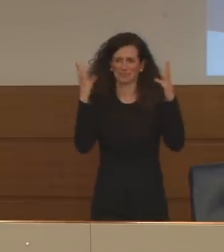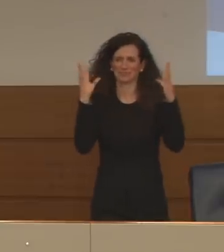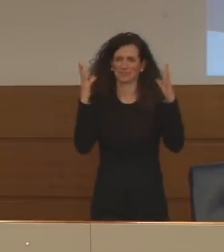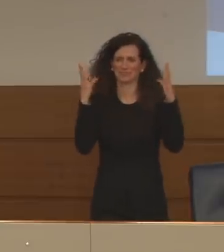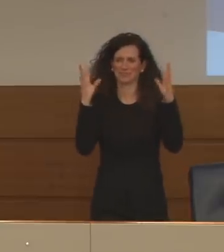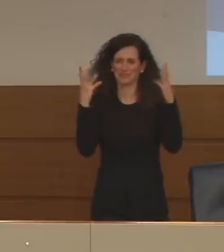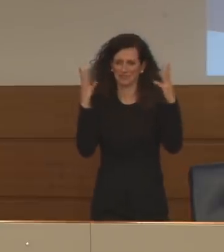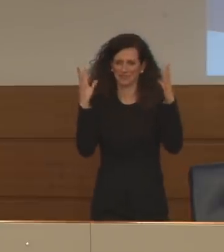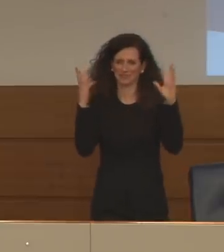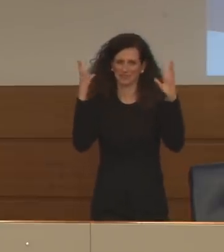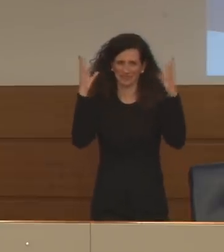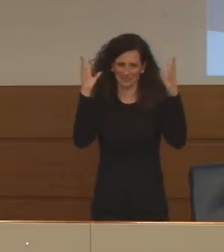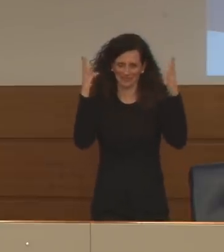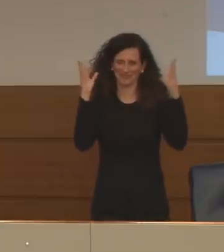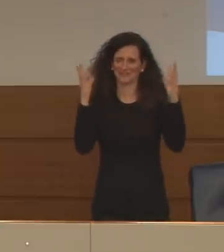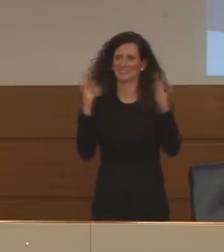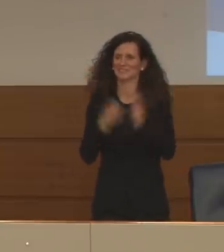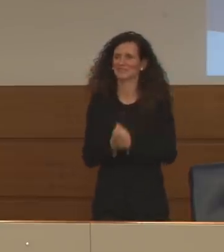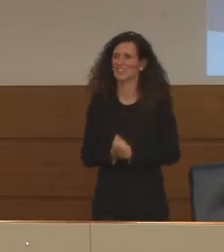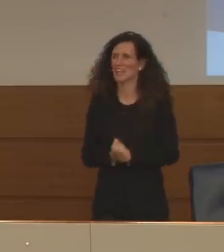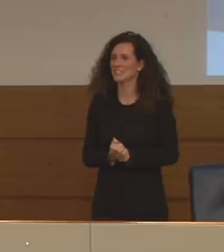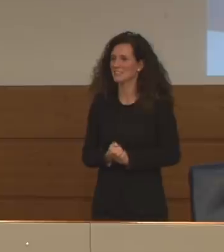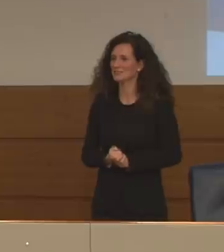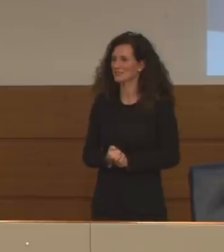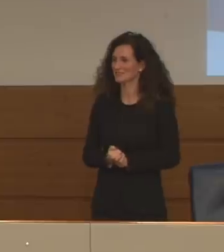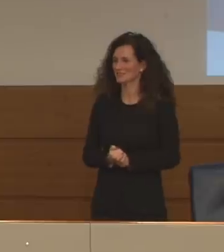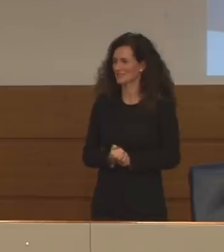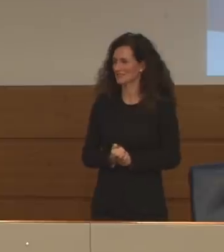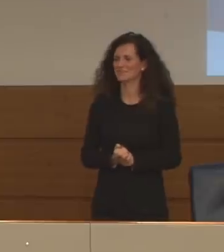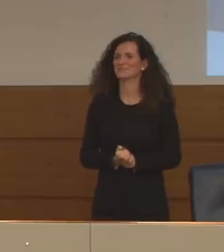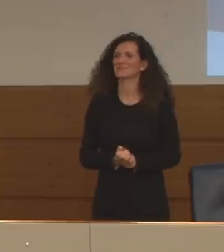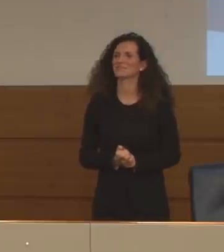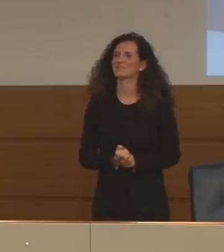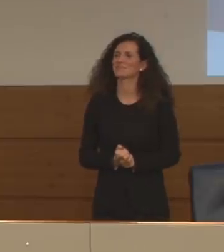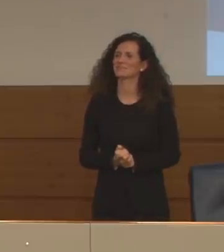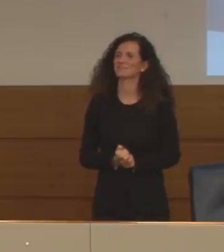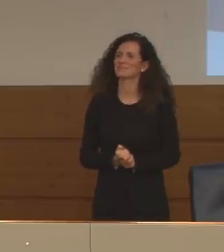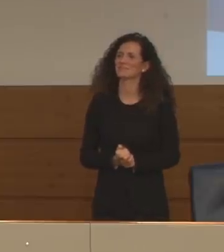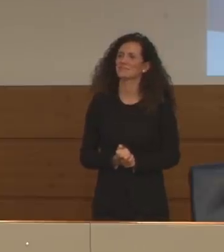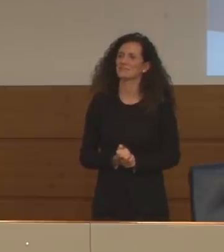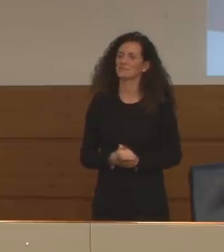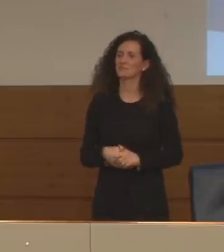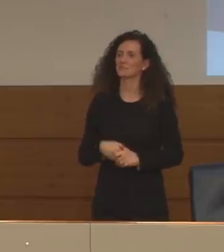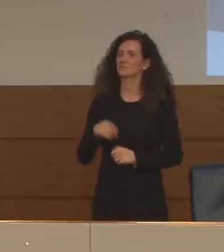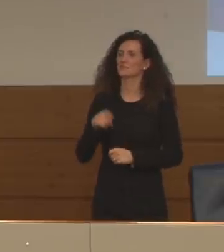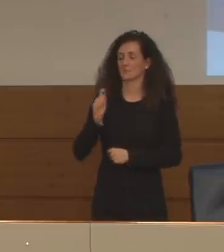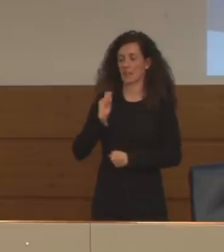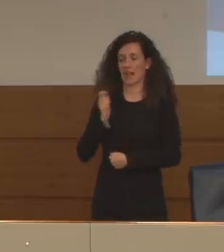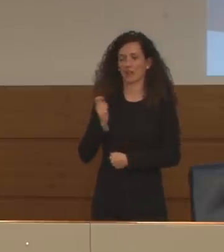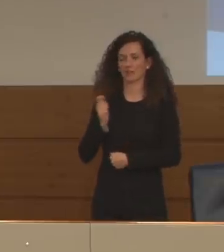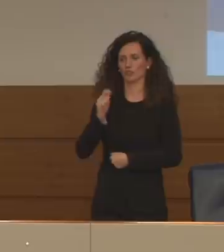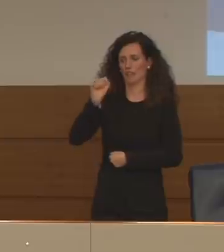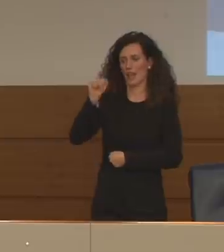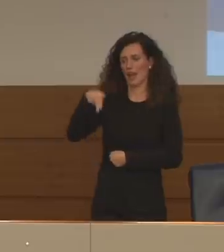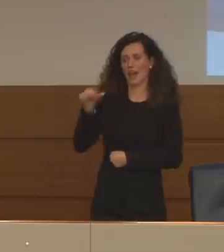Un applauso. (domanda giornalista) Luca Laviola Ansa,